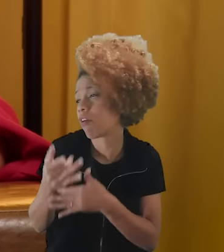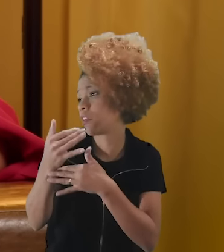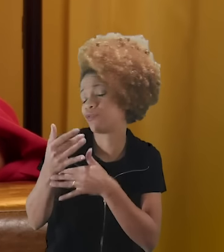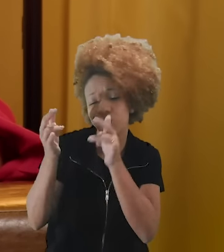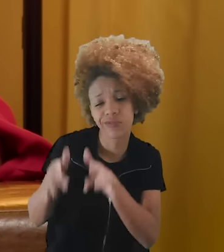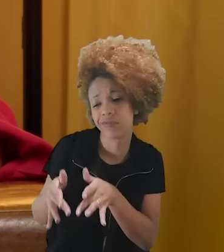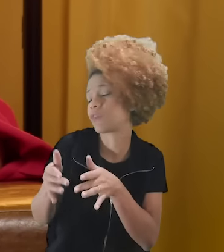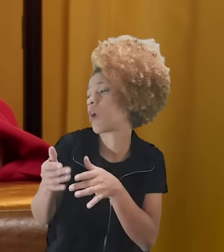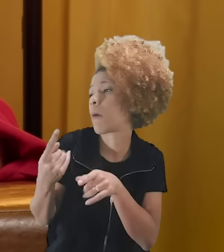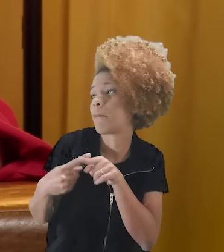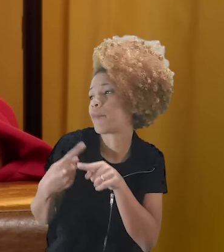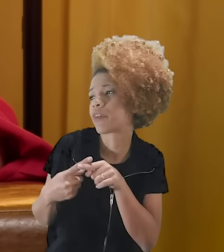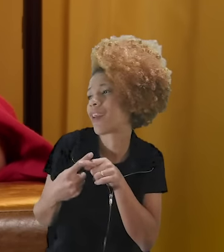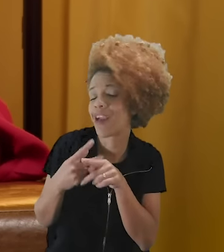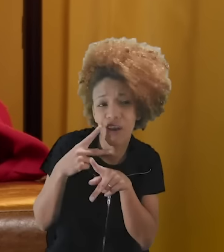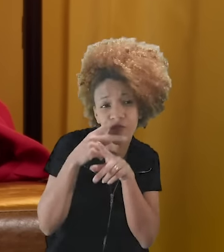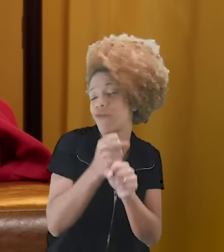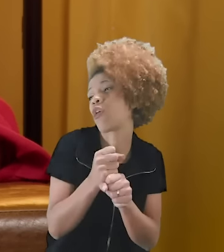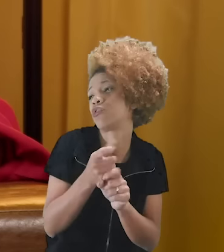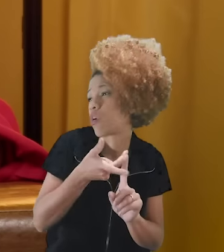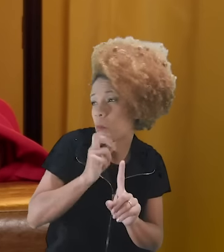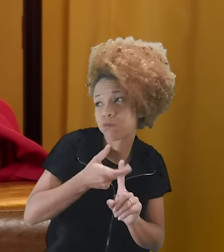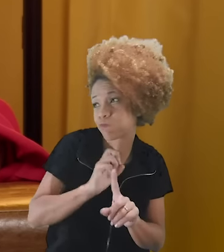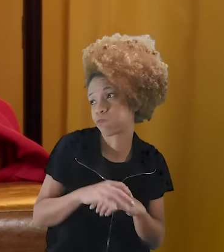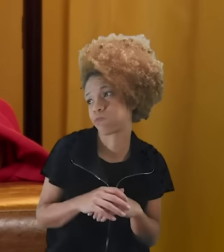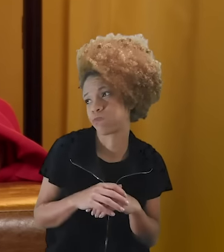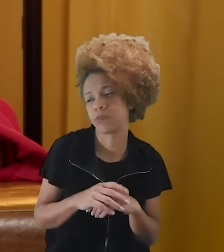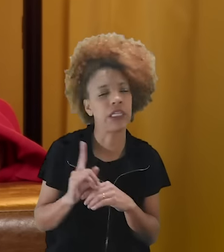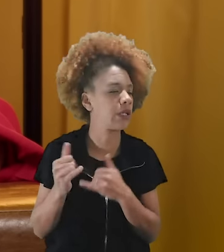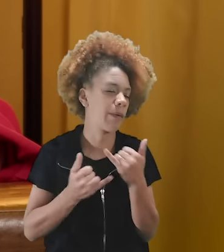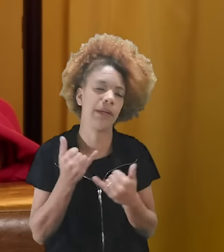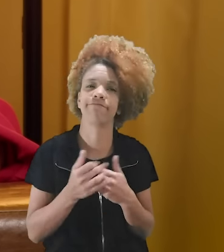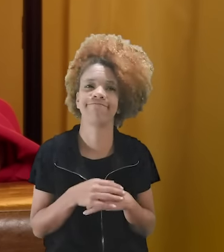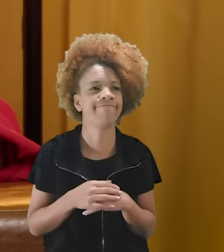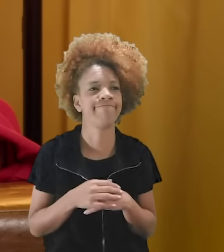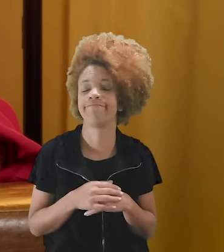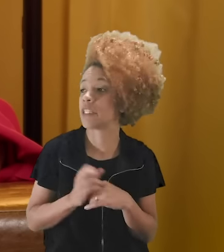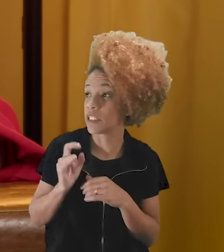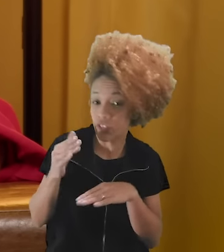mesmo desistindo porque era muito forte o rate em cima delas e não é brincadeira você se você tá